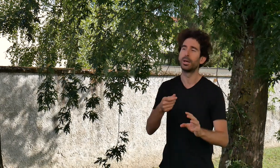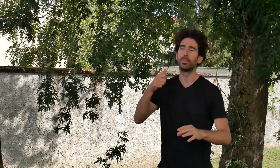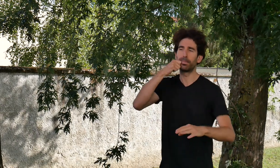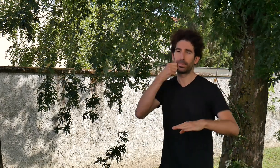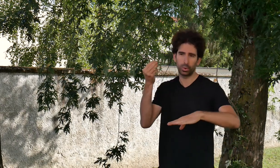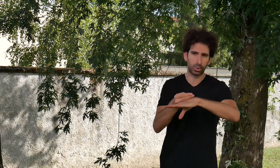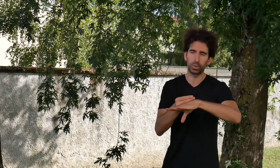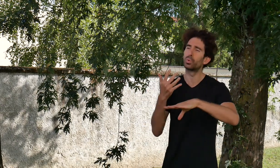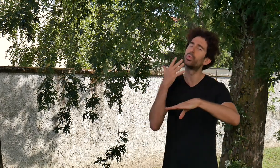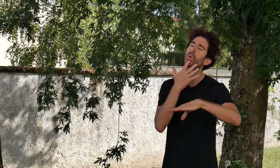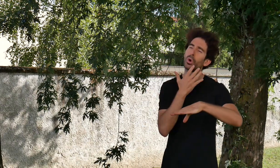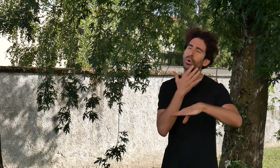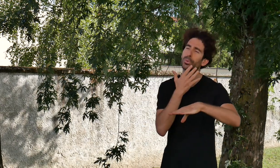à la peau sa couleur.